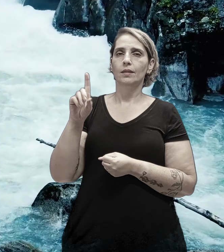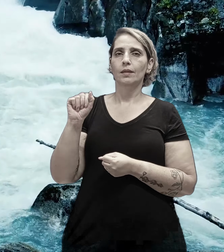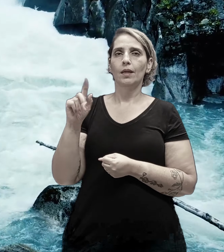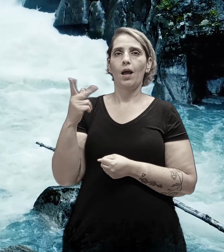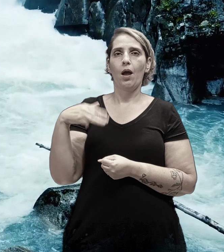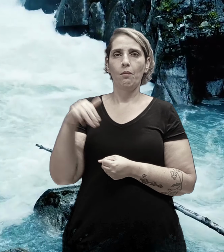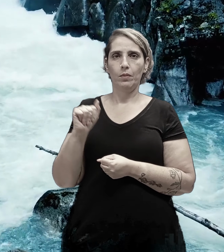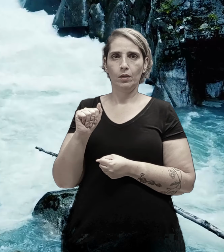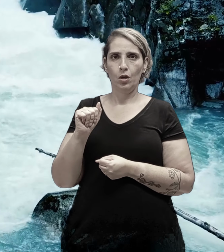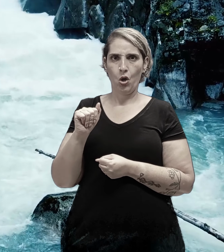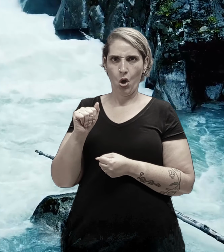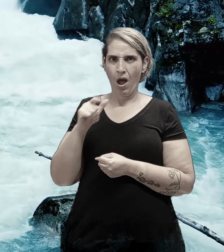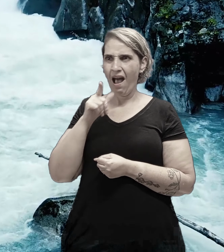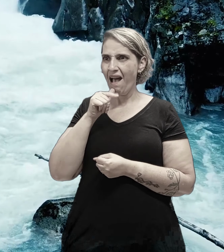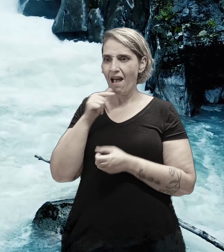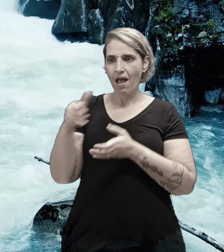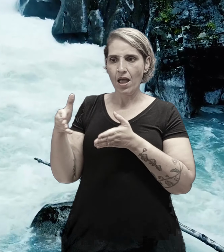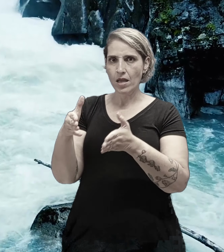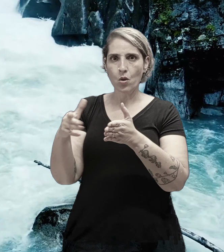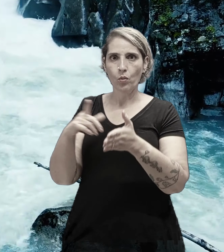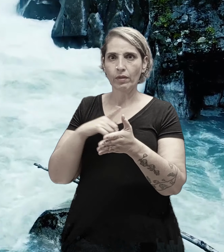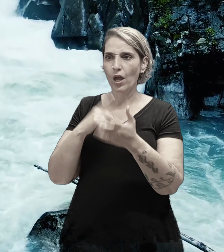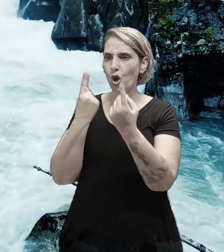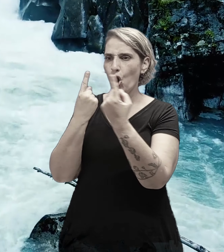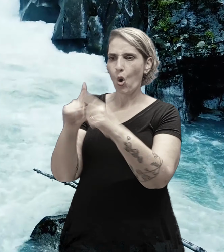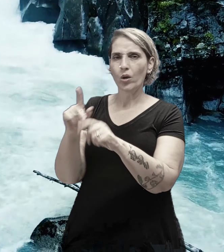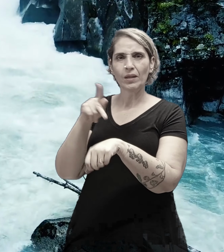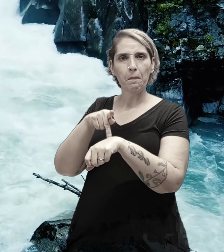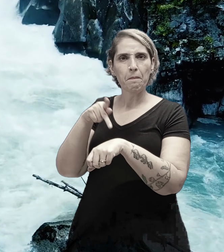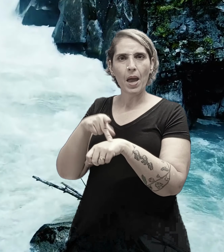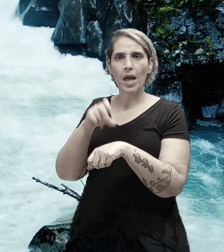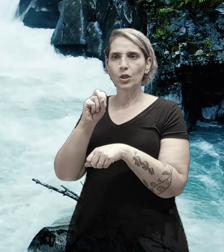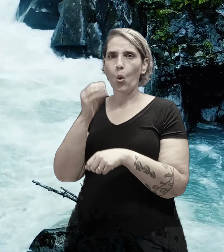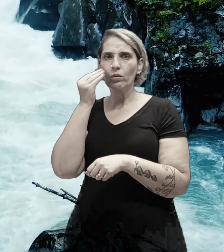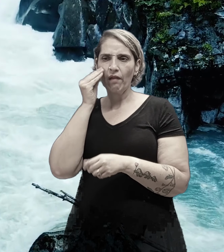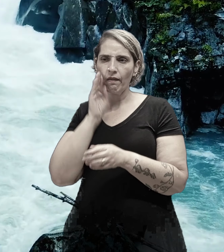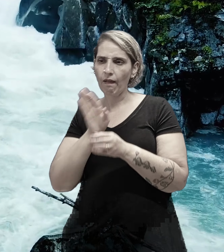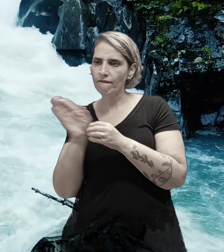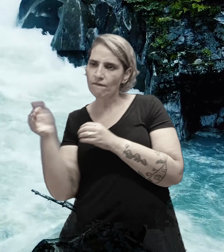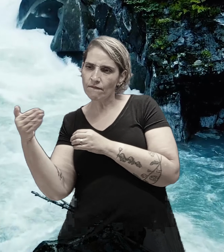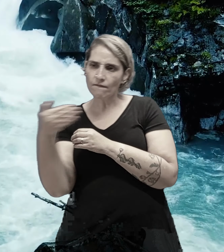O rio não luta contra as pedras nem tenta controlar seu curso.